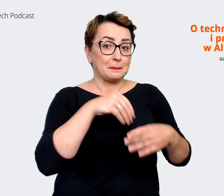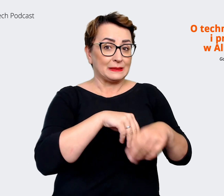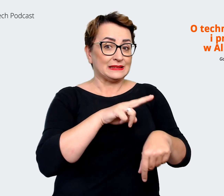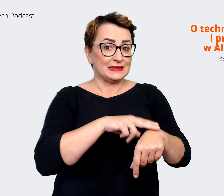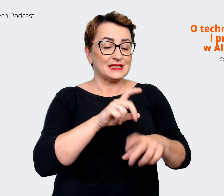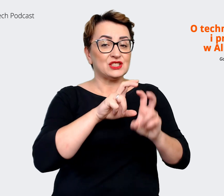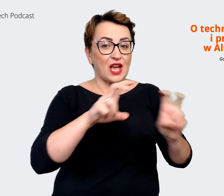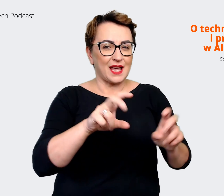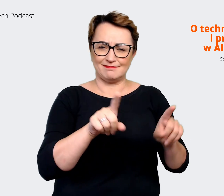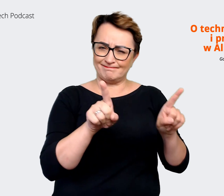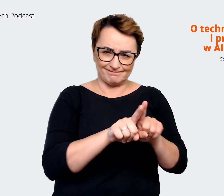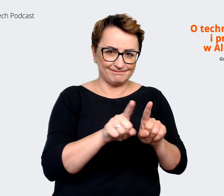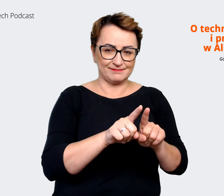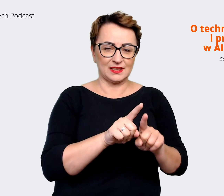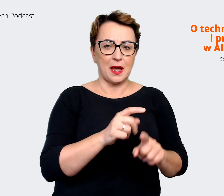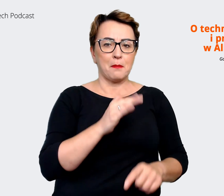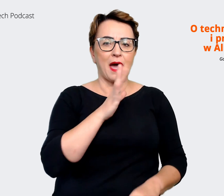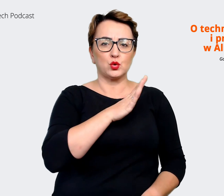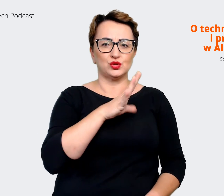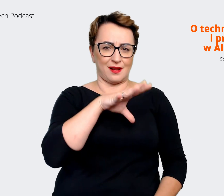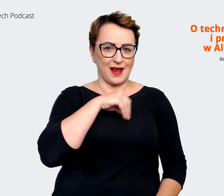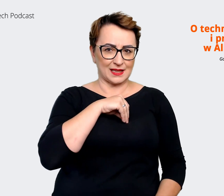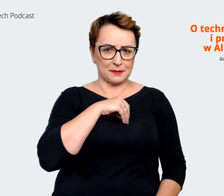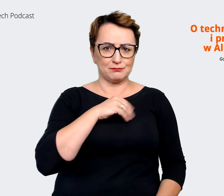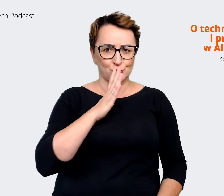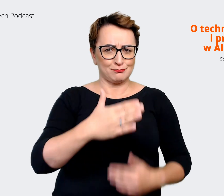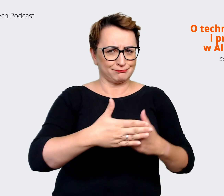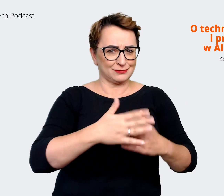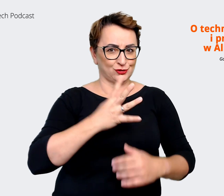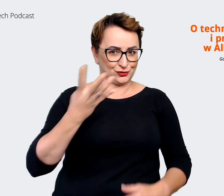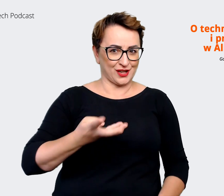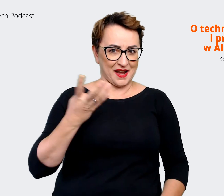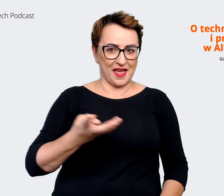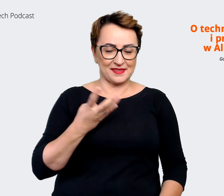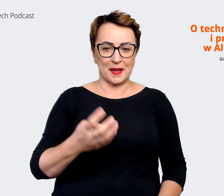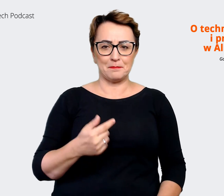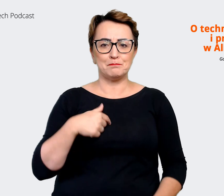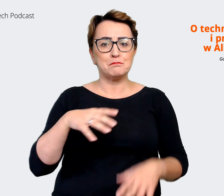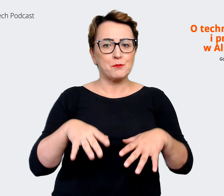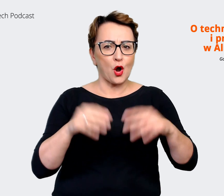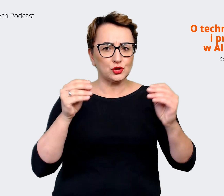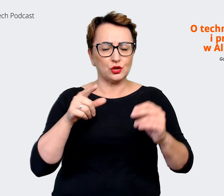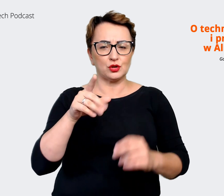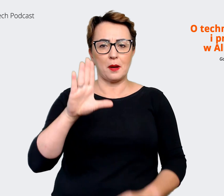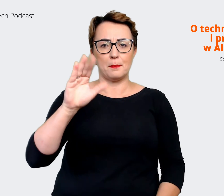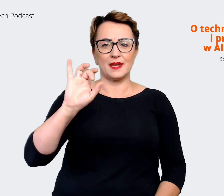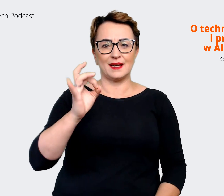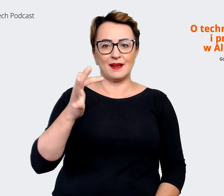w tym samym momencie co Mariusz do Allegro. Też już prawie 4 lata. Moje początki to Big